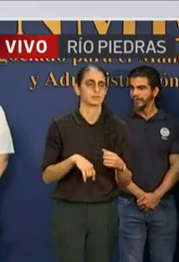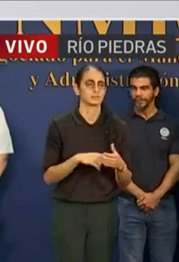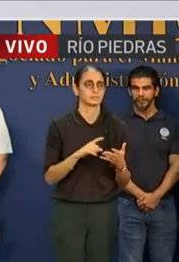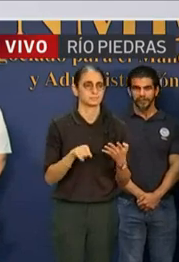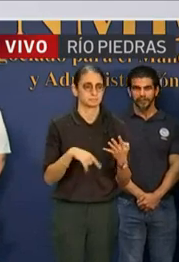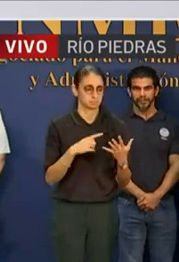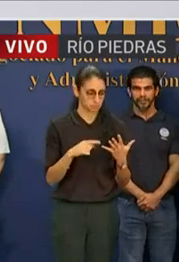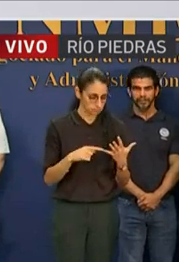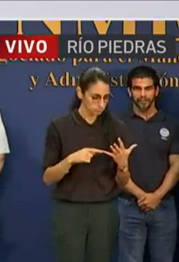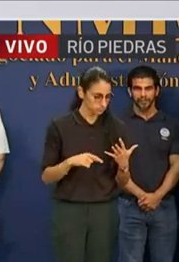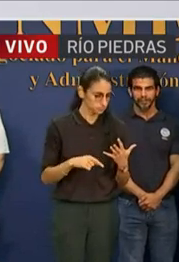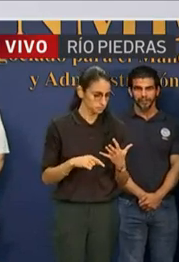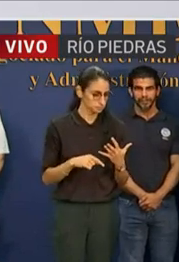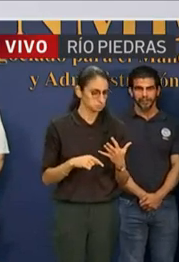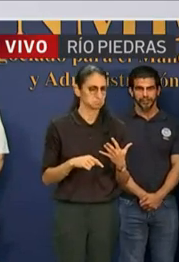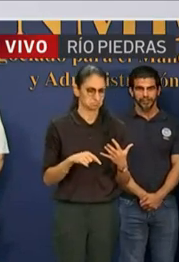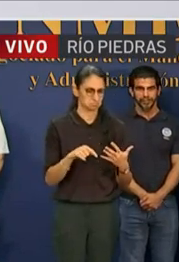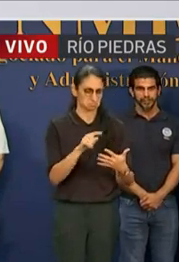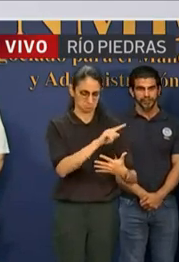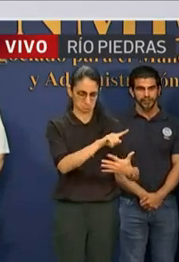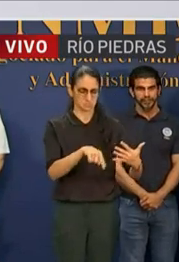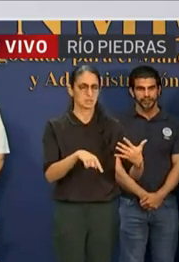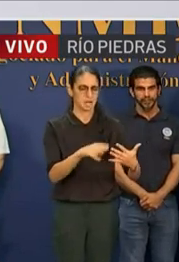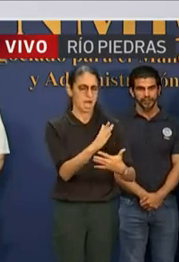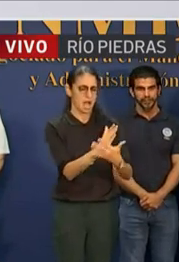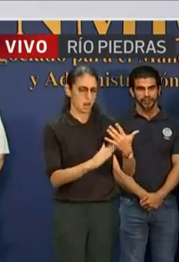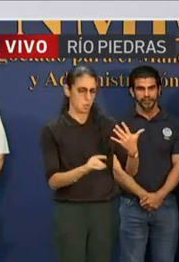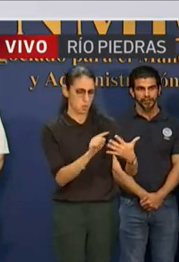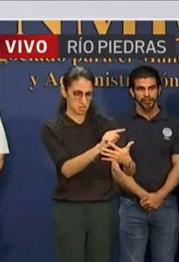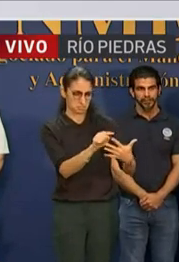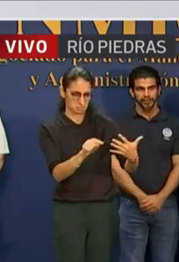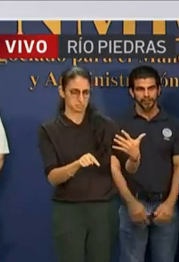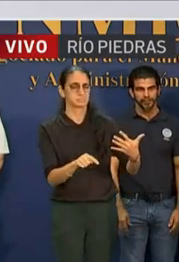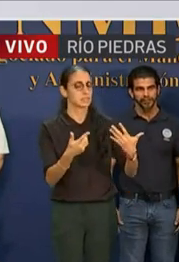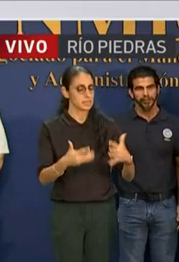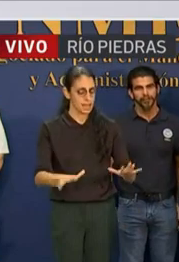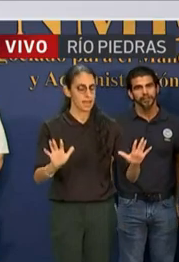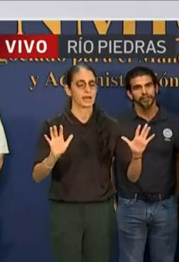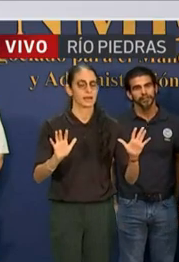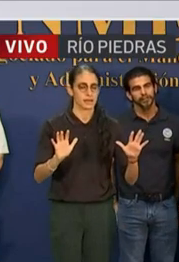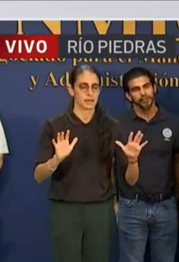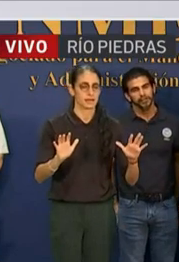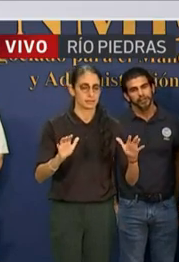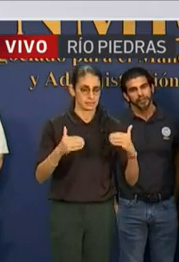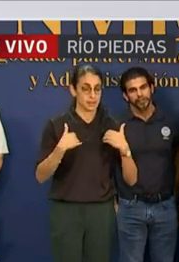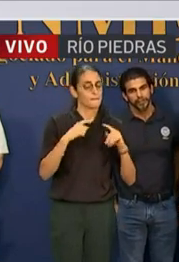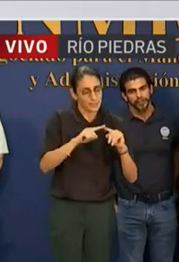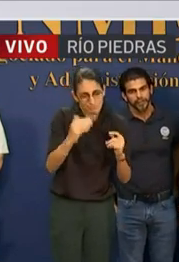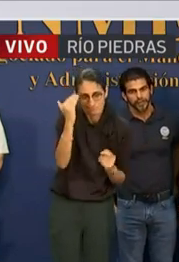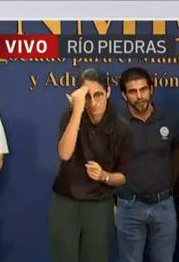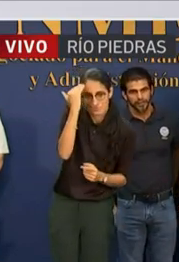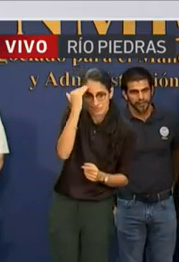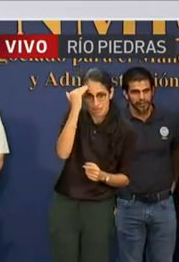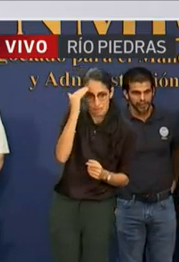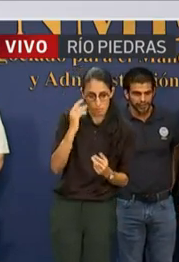PLANTA DE MANIZALES Y EL DUQUE